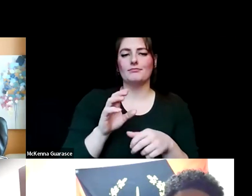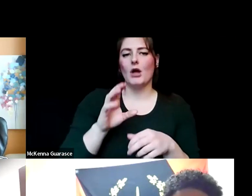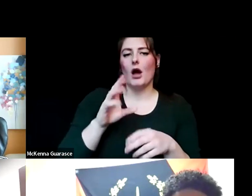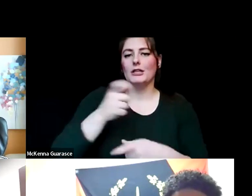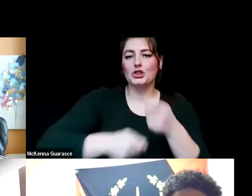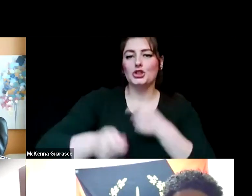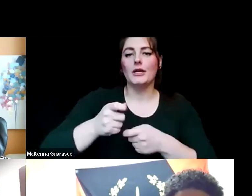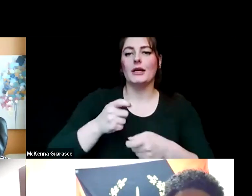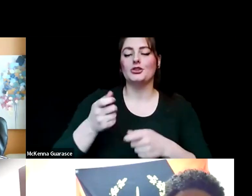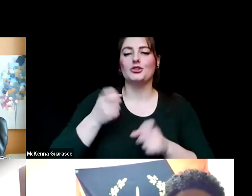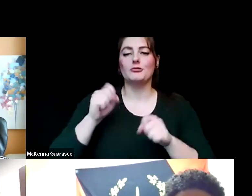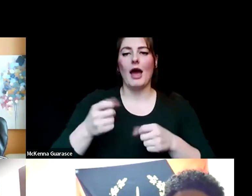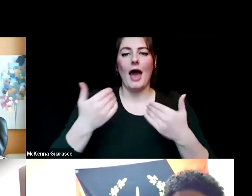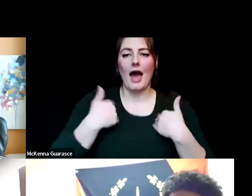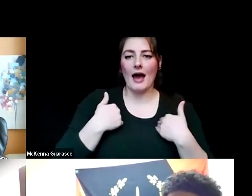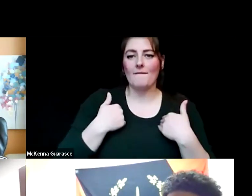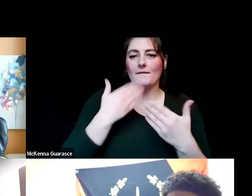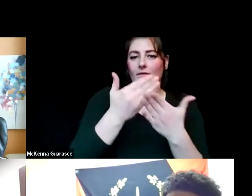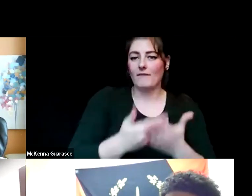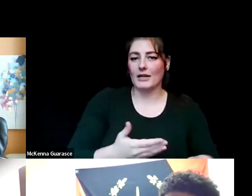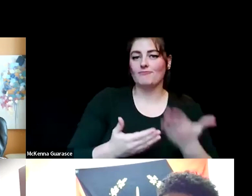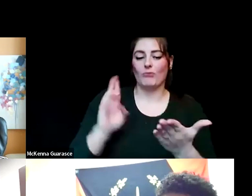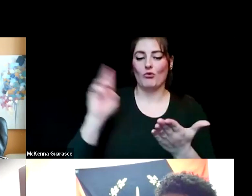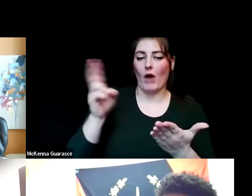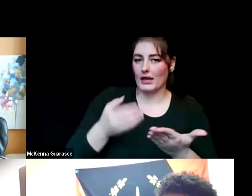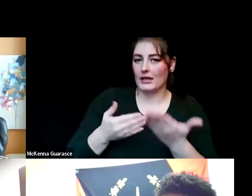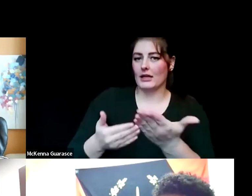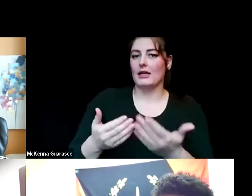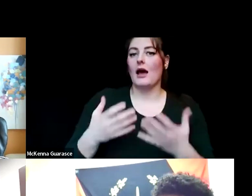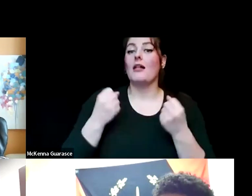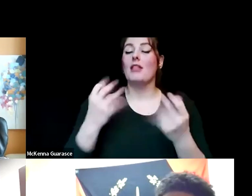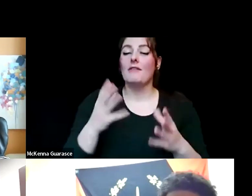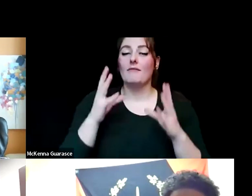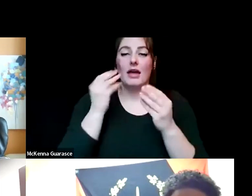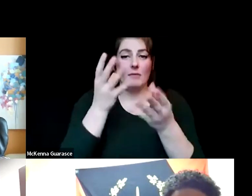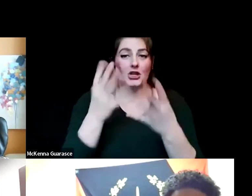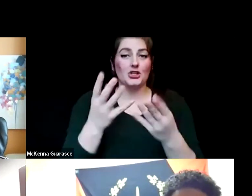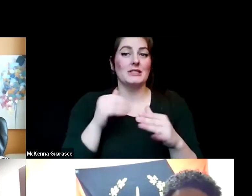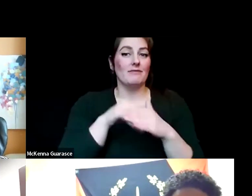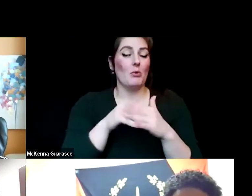Hay mucha información disponible ahora que no estaba disponible cuando pasamos por este proceso